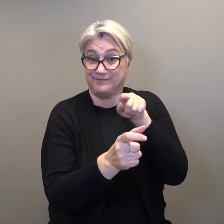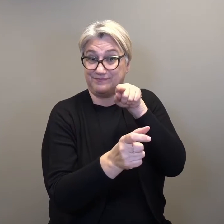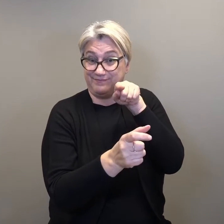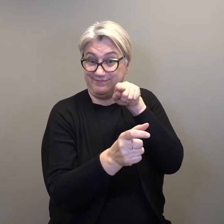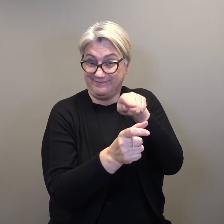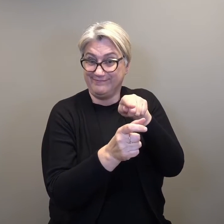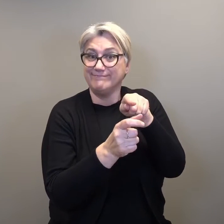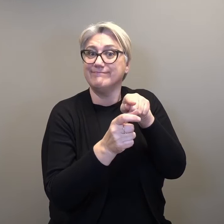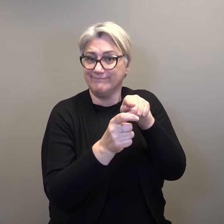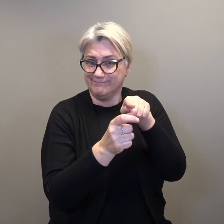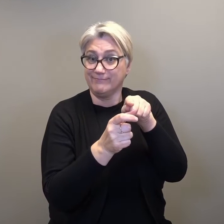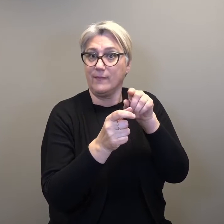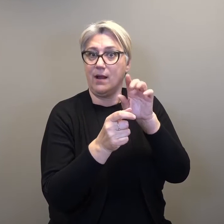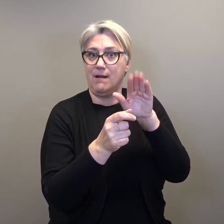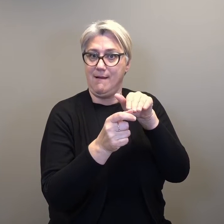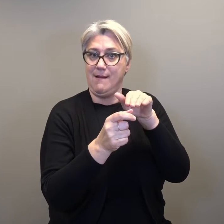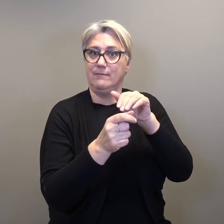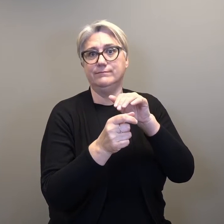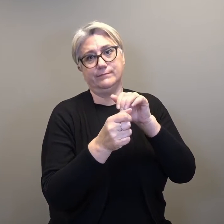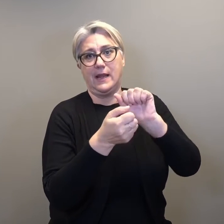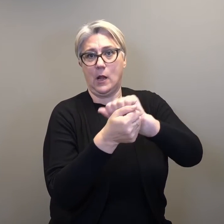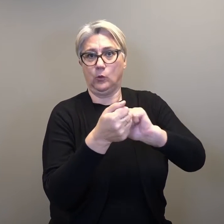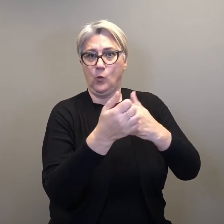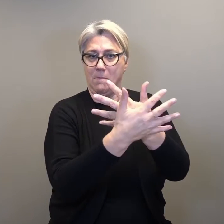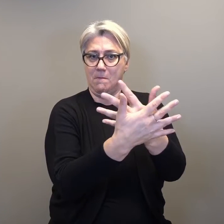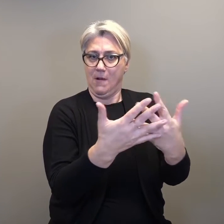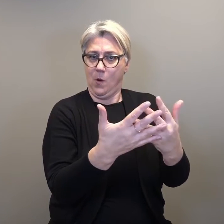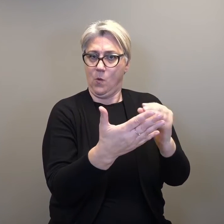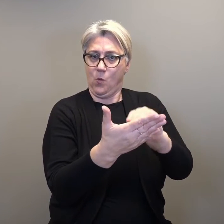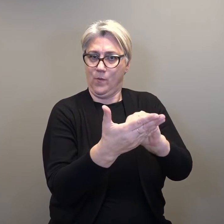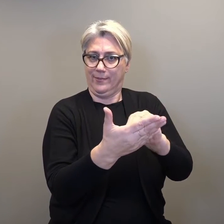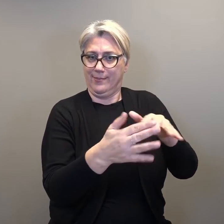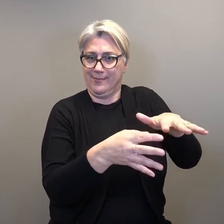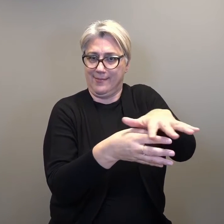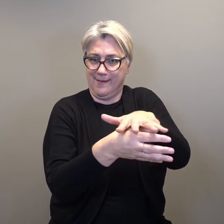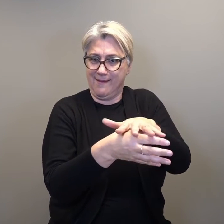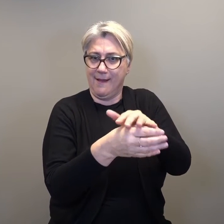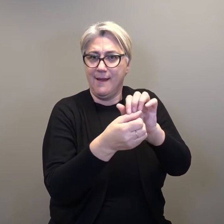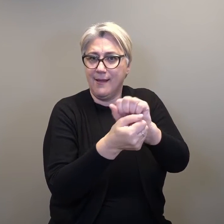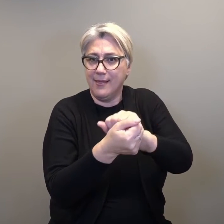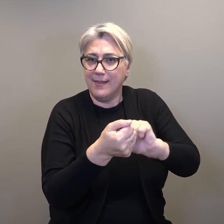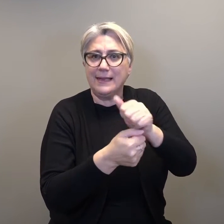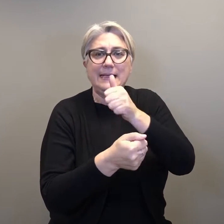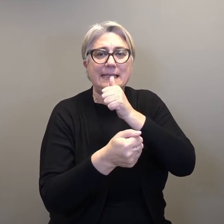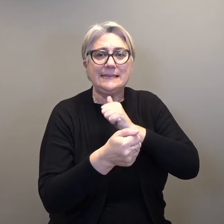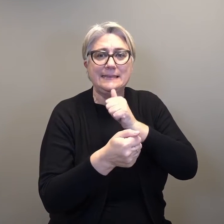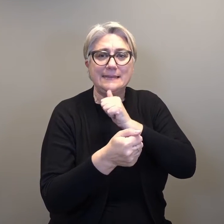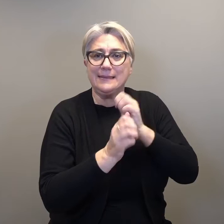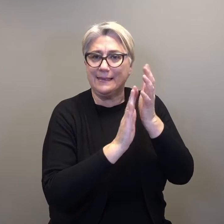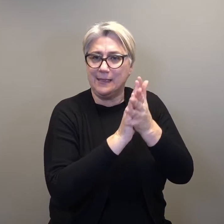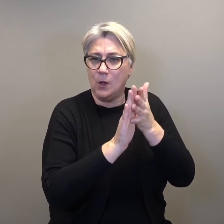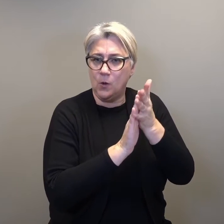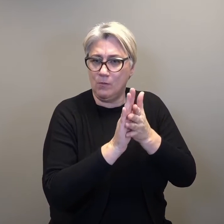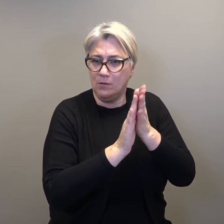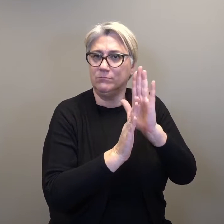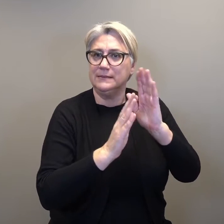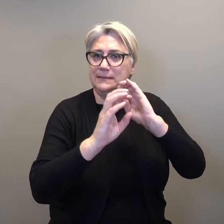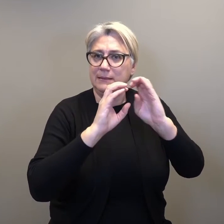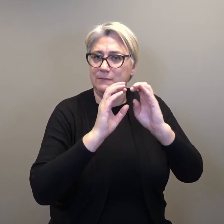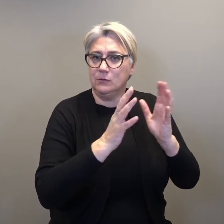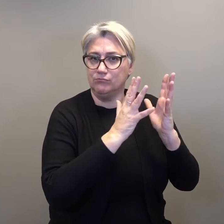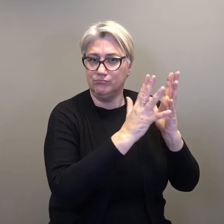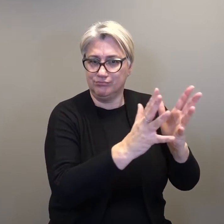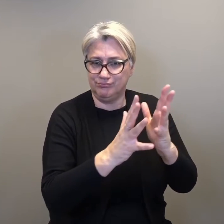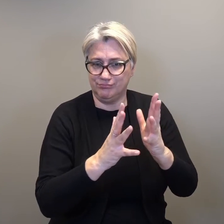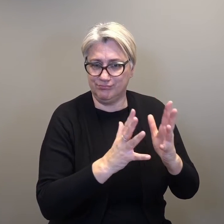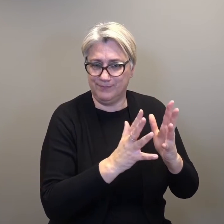Þar notuðu þeir sitt náttúrumál, íslenskt táknmál, til samskipta.